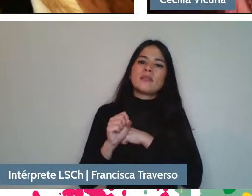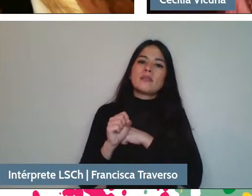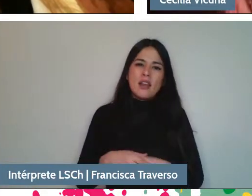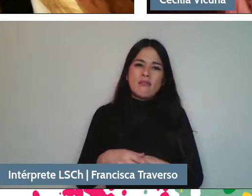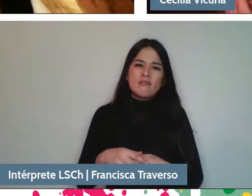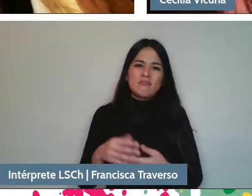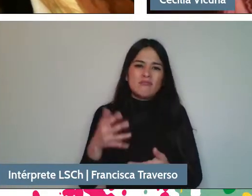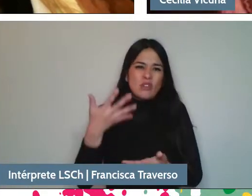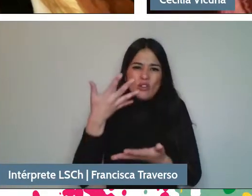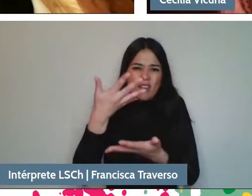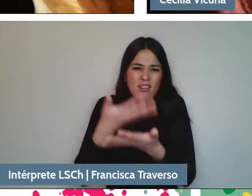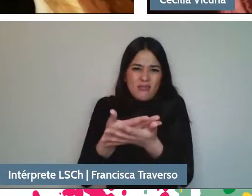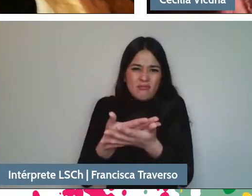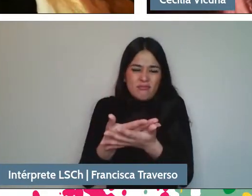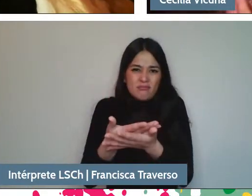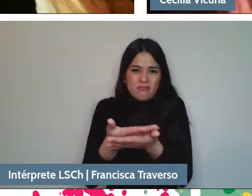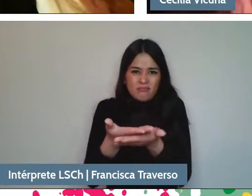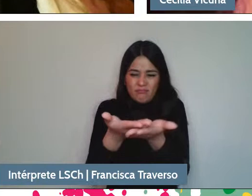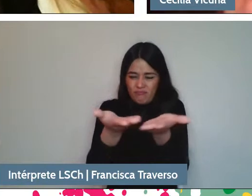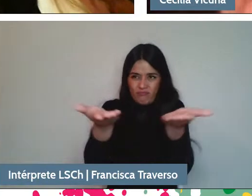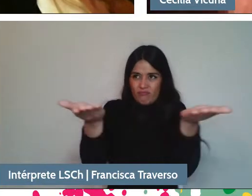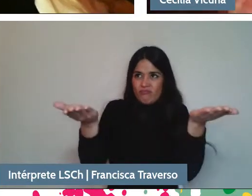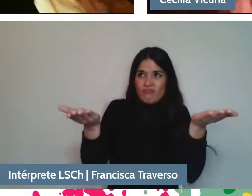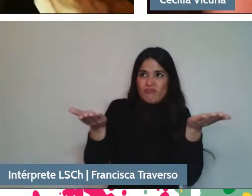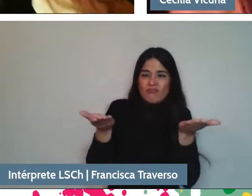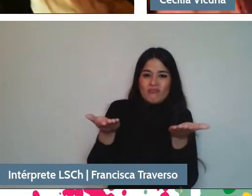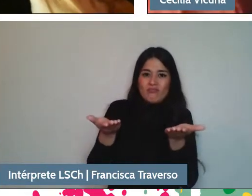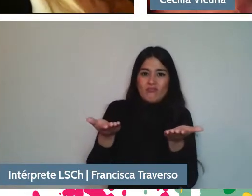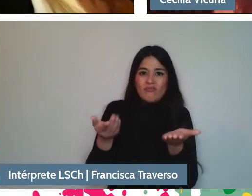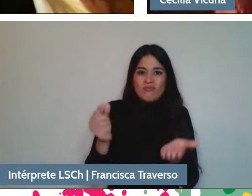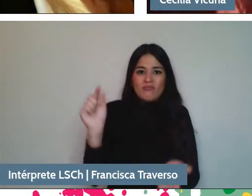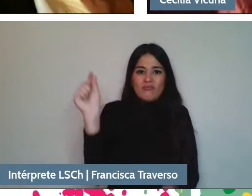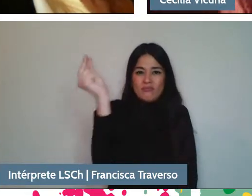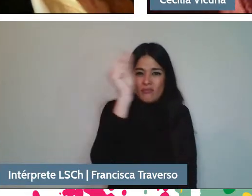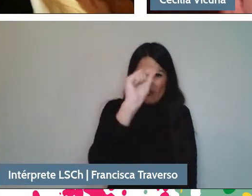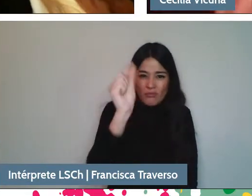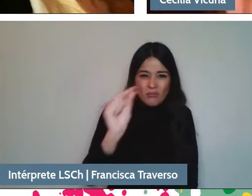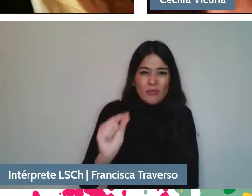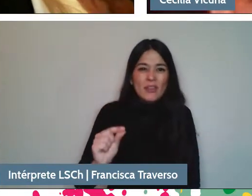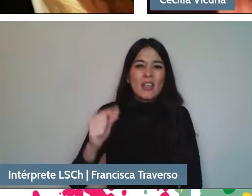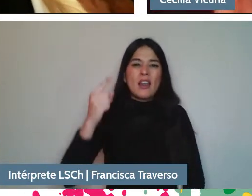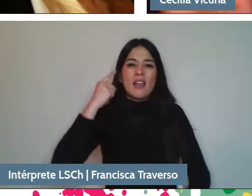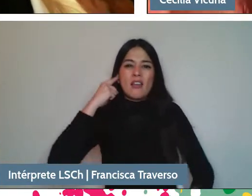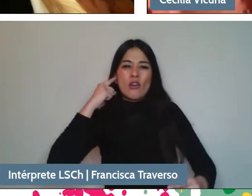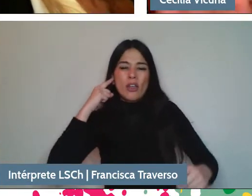que se te hace presente en las manos, en la visión, en el oído, donde quiera que se te hace presente.